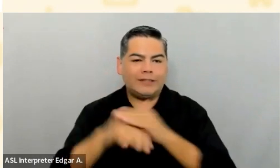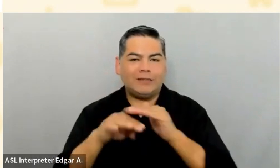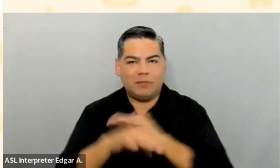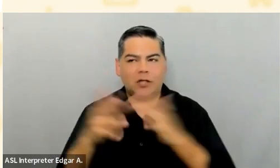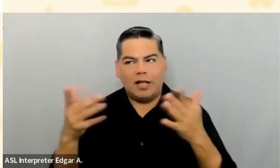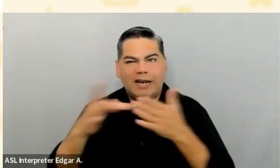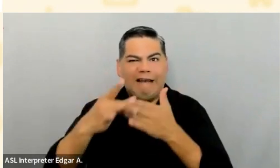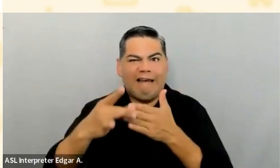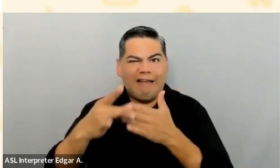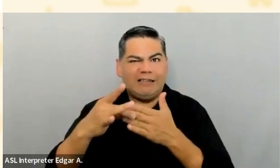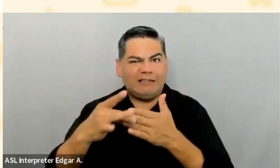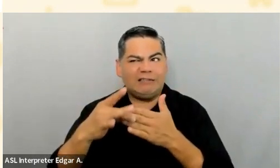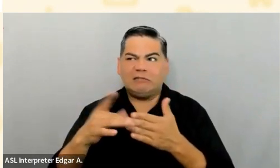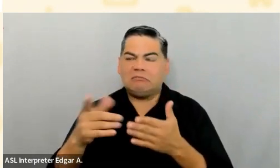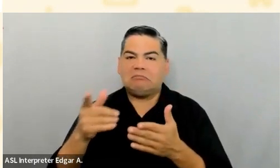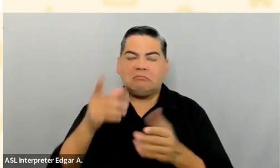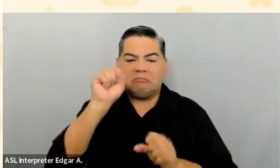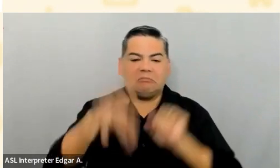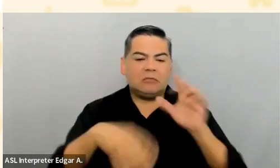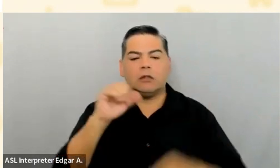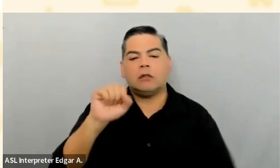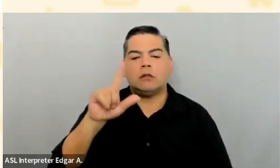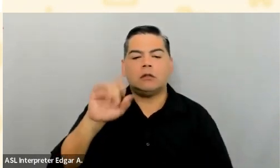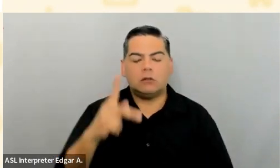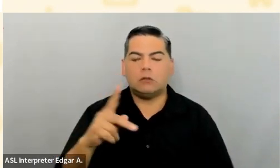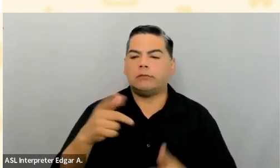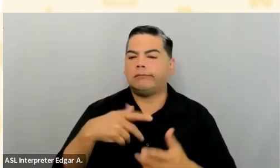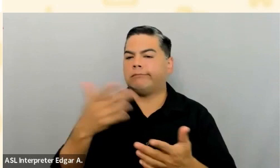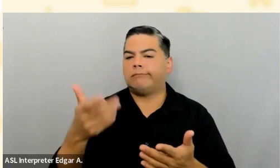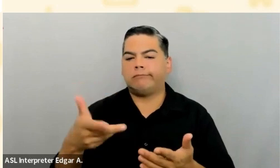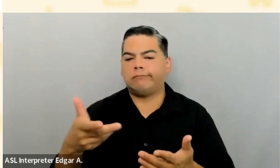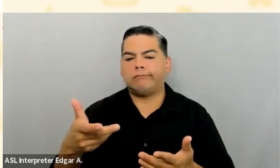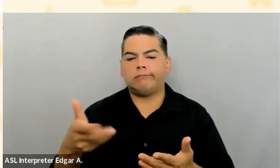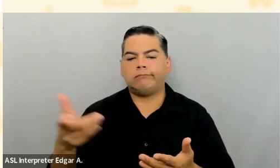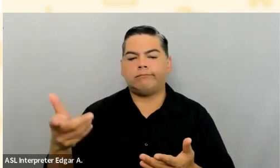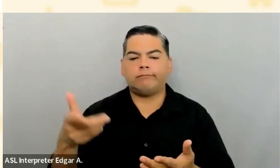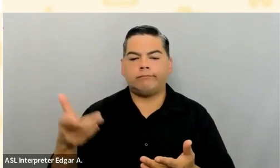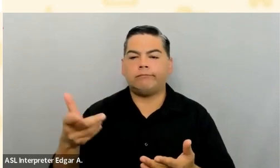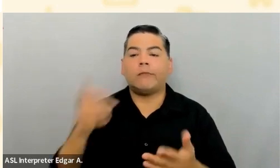Pueden ir al foro de Slack, pueden ir al foro mismo